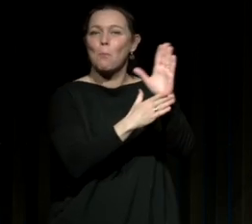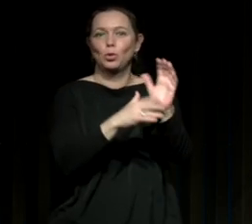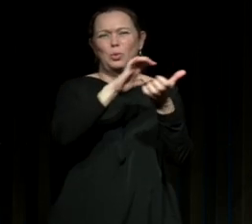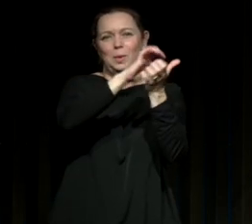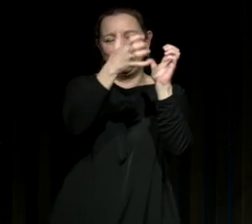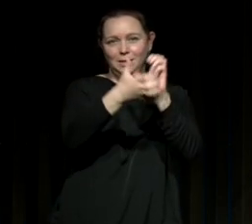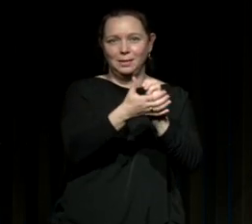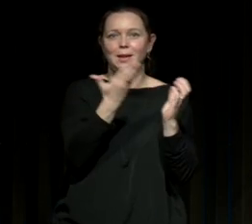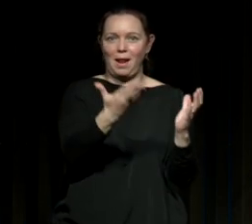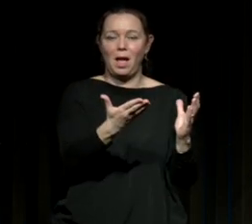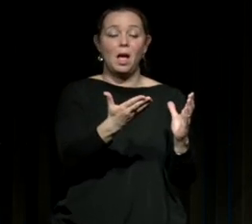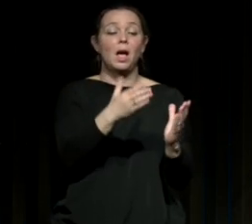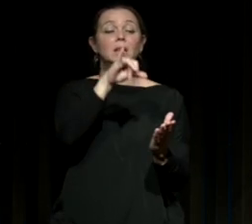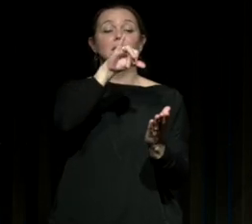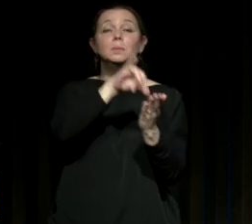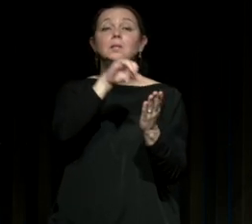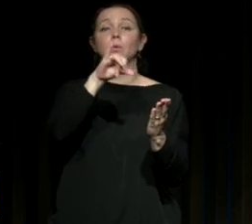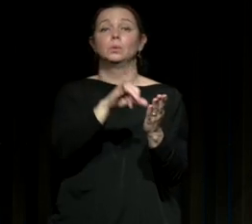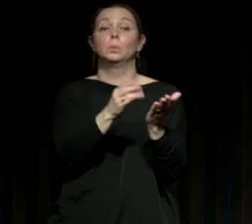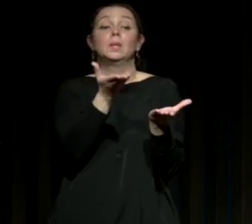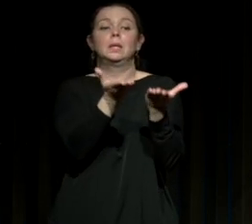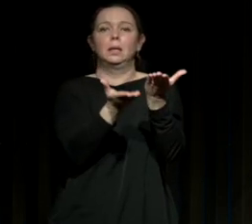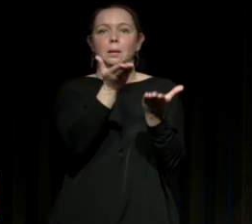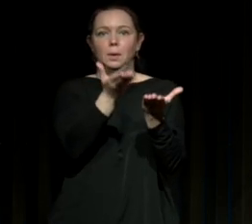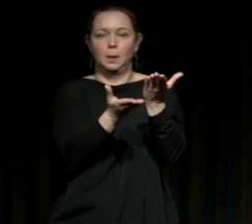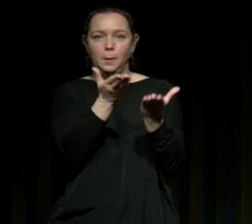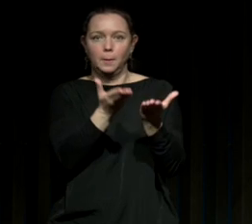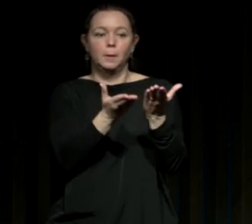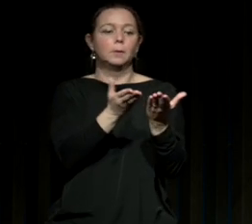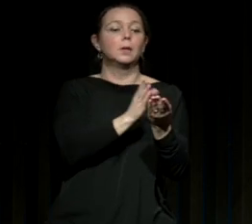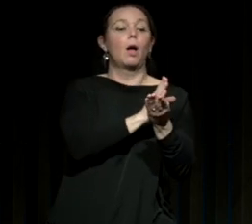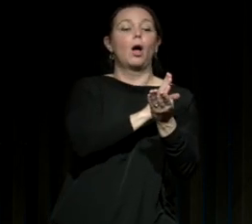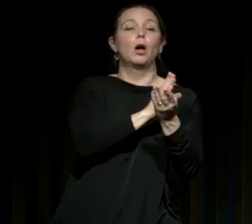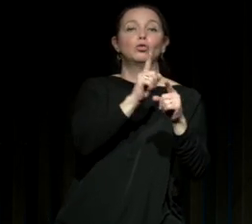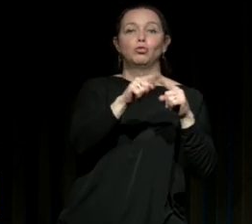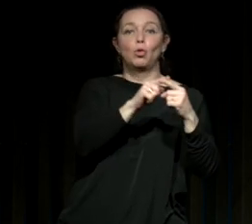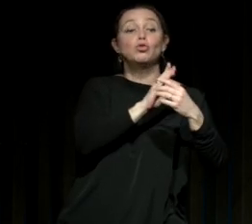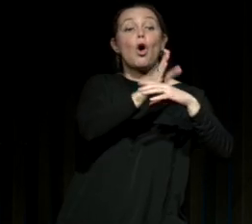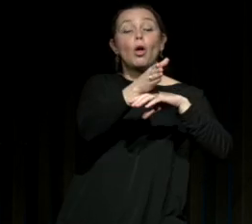ya la balance énergétique l' équilibre entre les entrées et les sorties le poids finalement